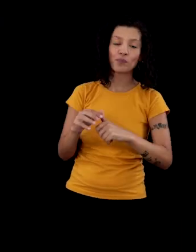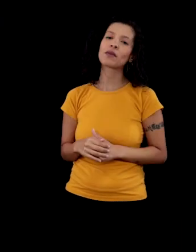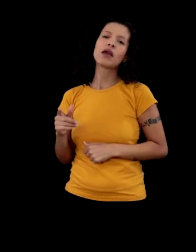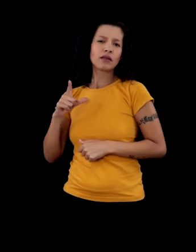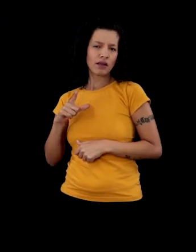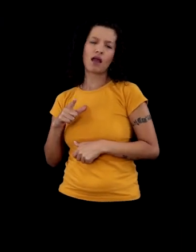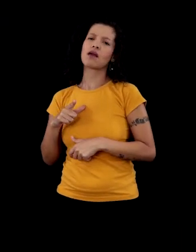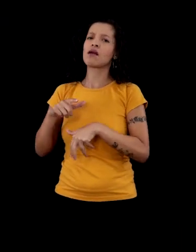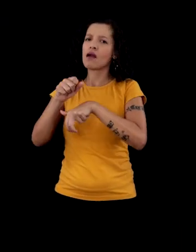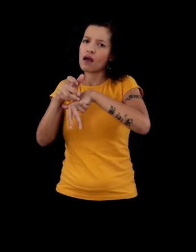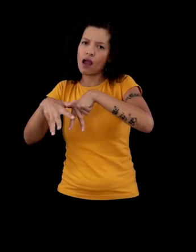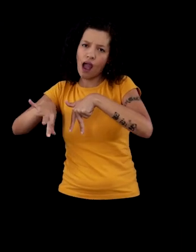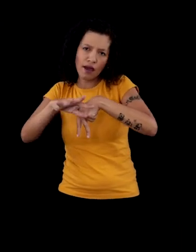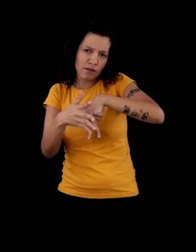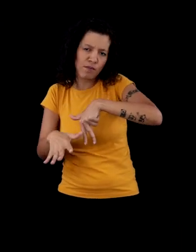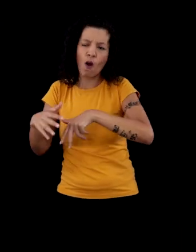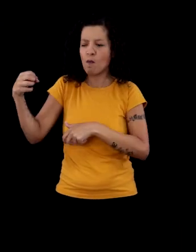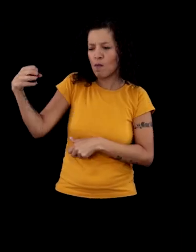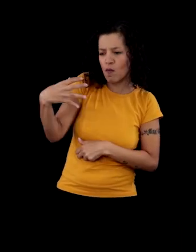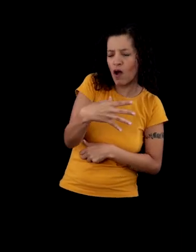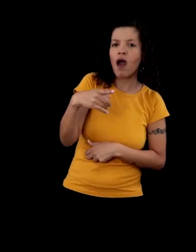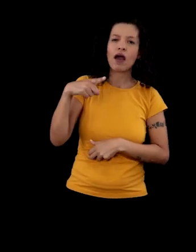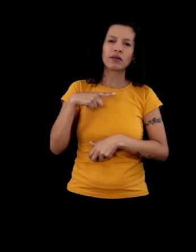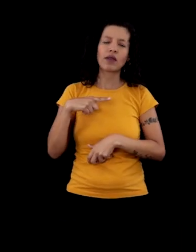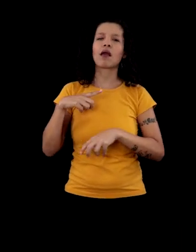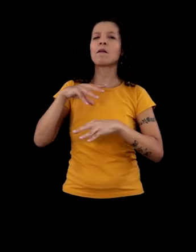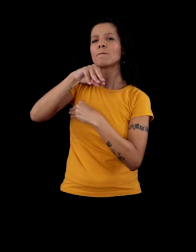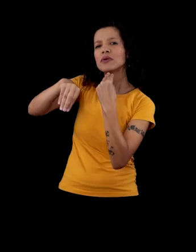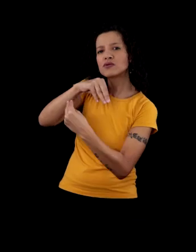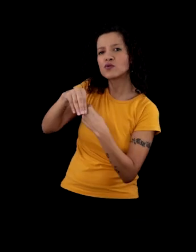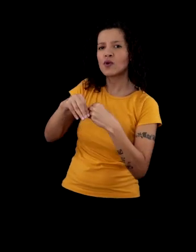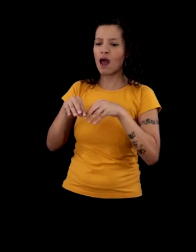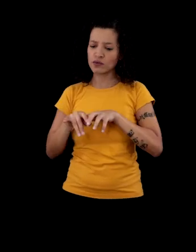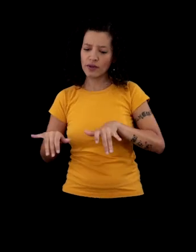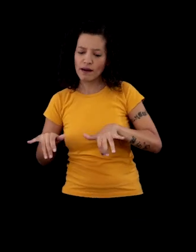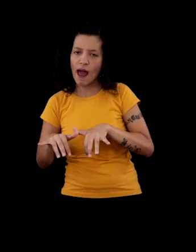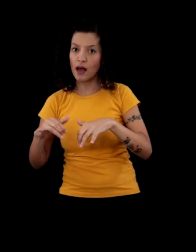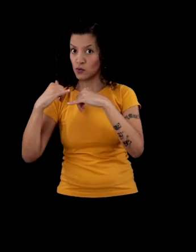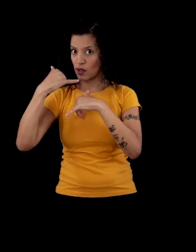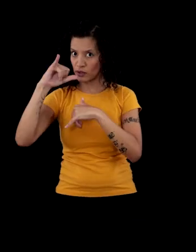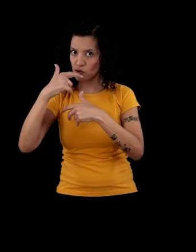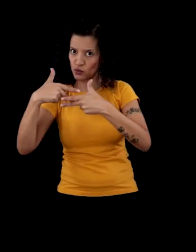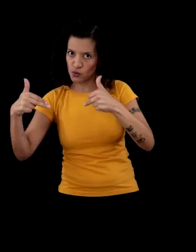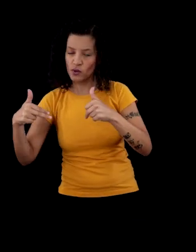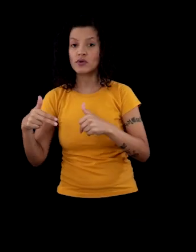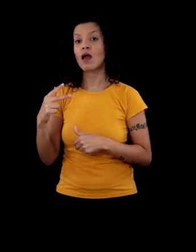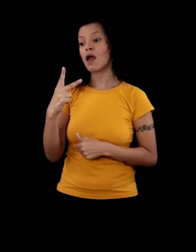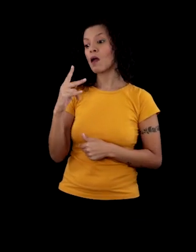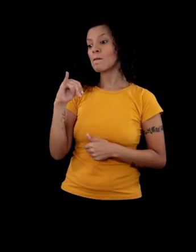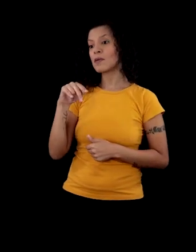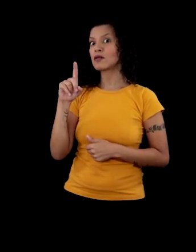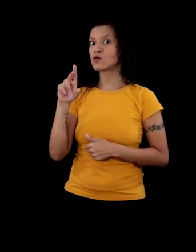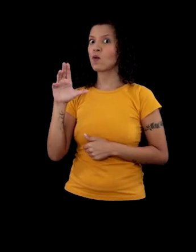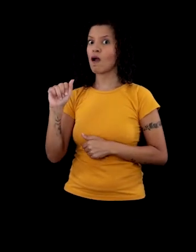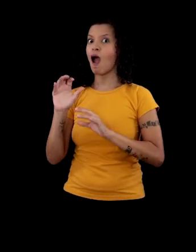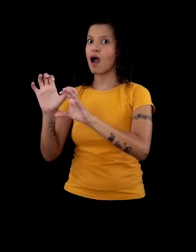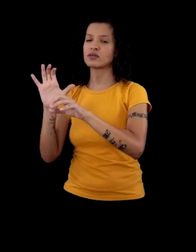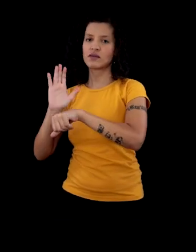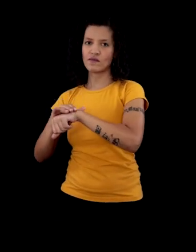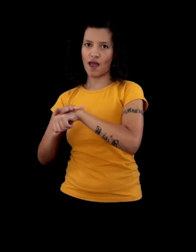e a gente tem um carimbó mais moderno, que já vem com elementos eletrônicos, com teclados – que foi uma coisa muito que o Pinduca fez –